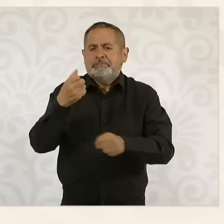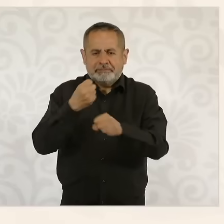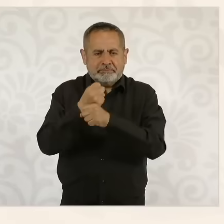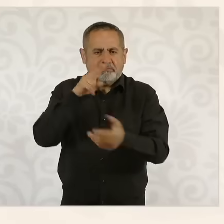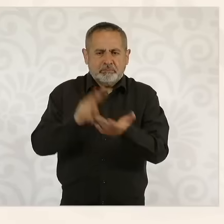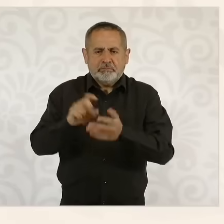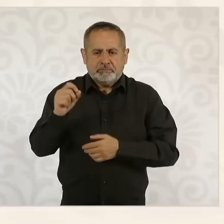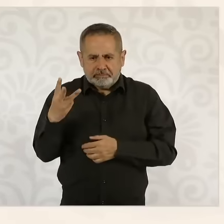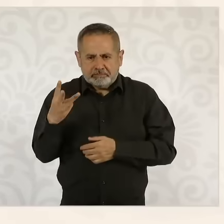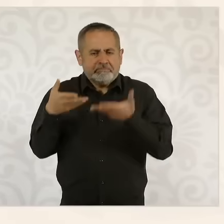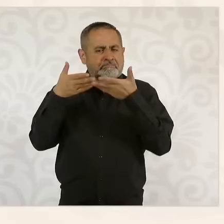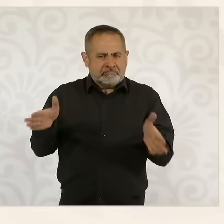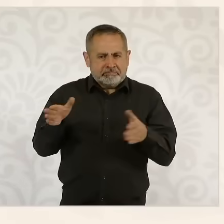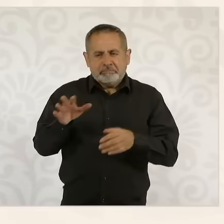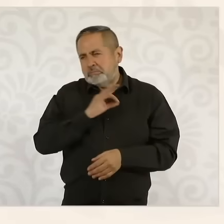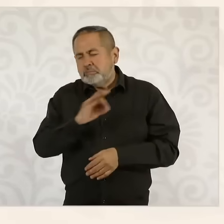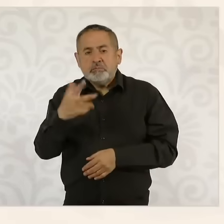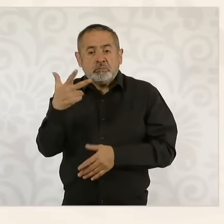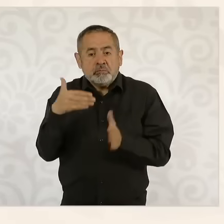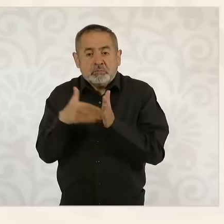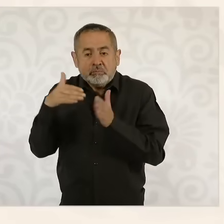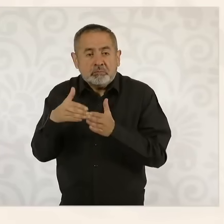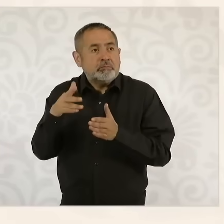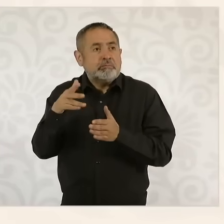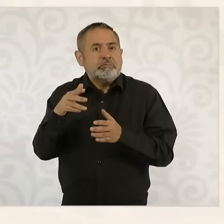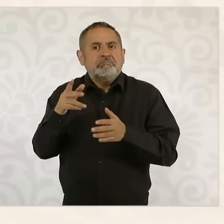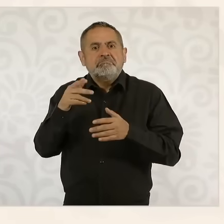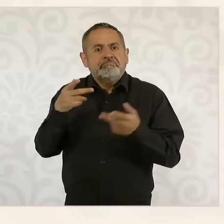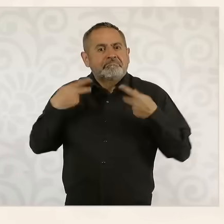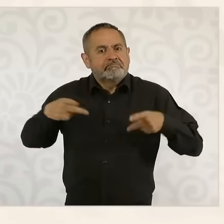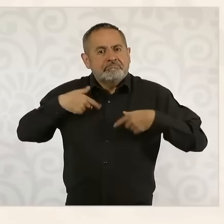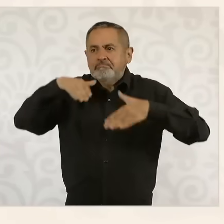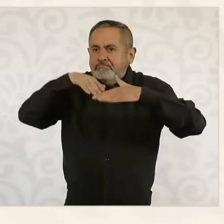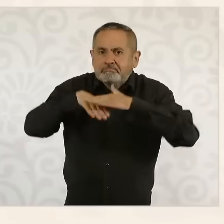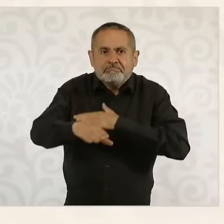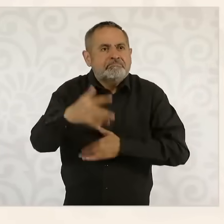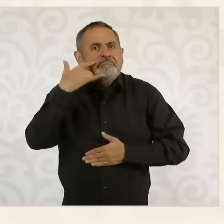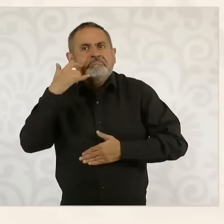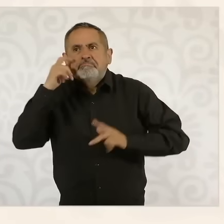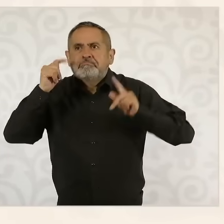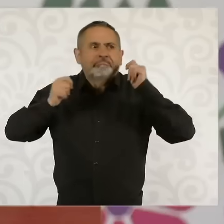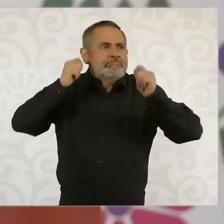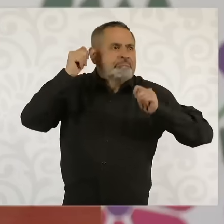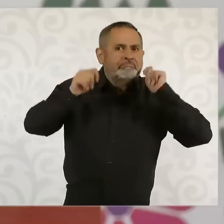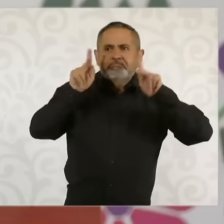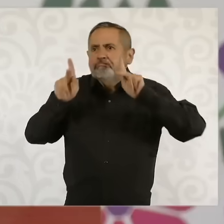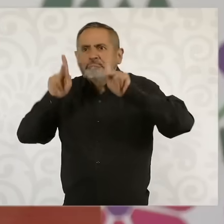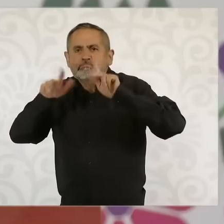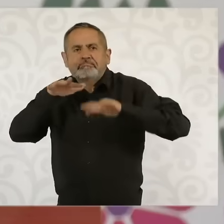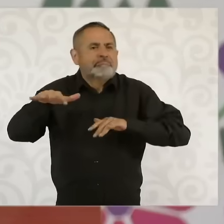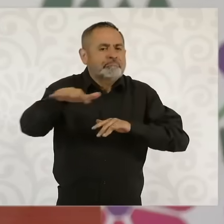llevamos poco más de 8,600,000 visitantes en estos tres, destacando ya próximamente el de la SEIVA.